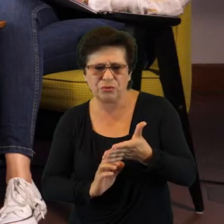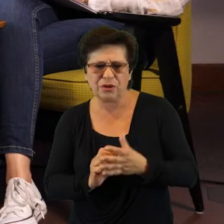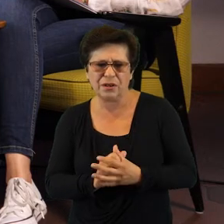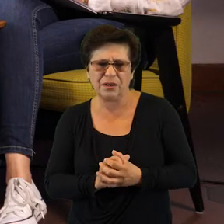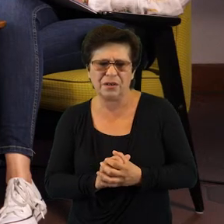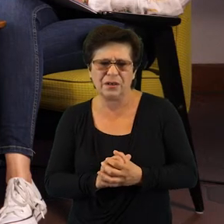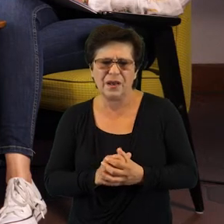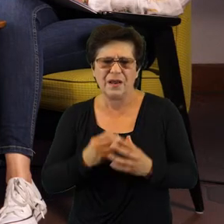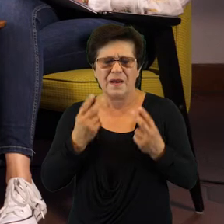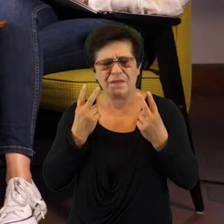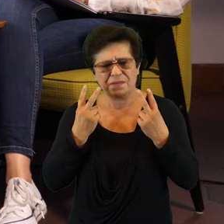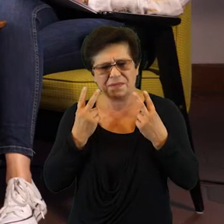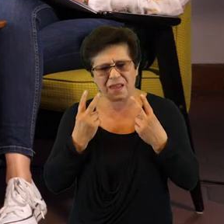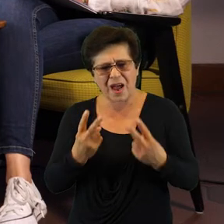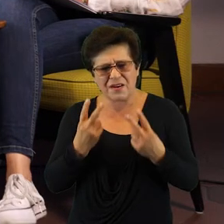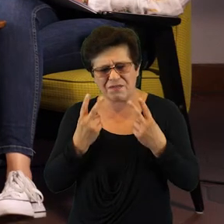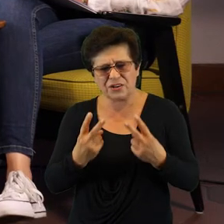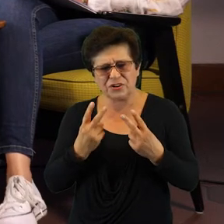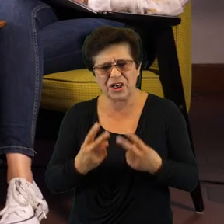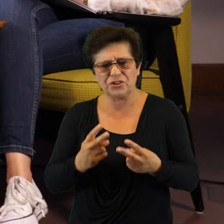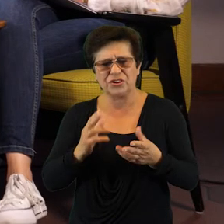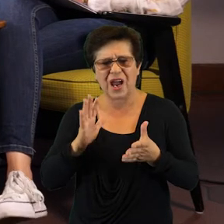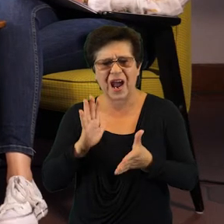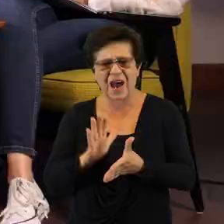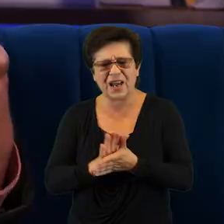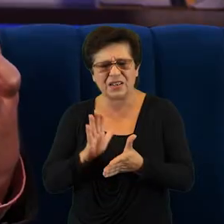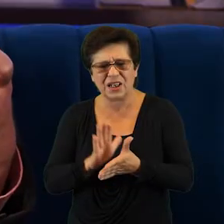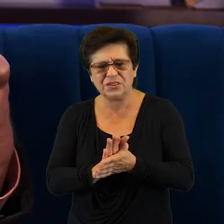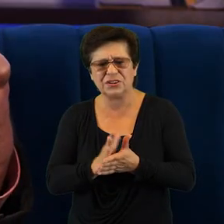Najbardziej taki charakterystyczny dla 20-lecia międzywojennego.